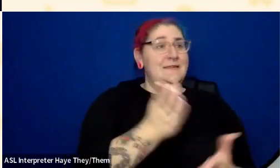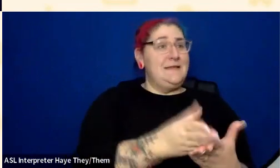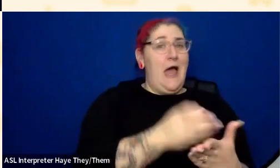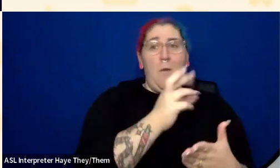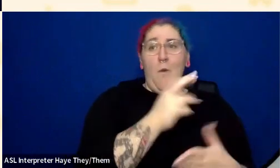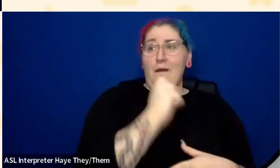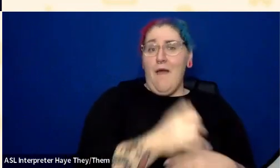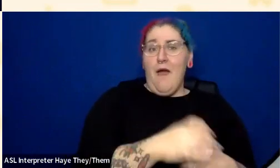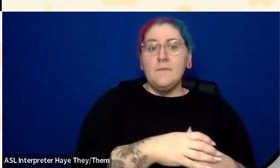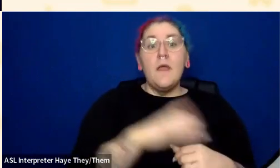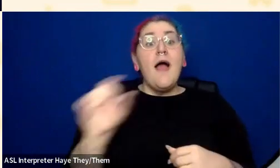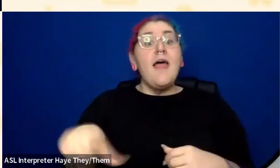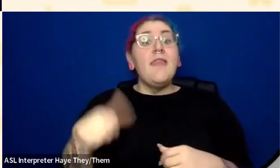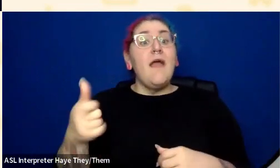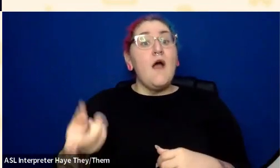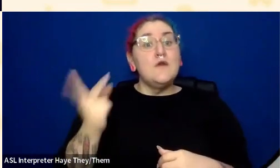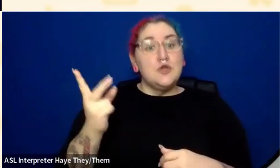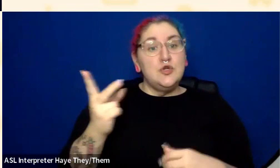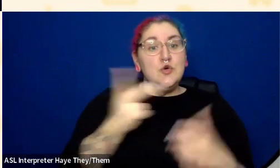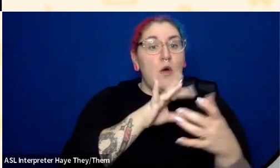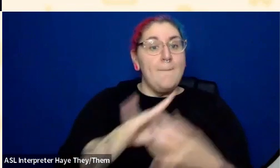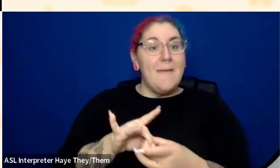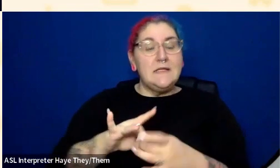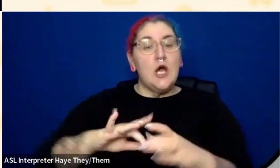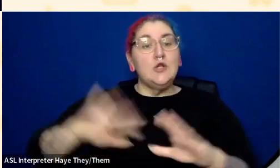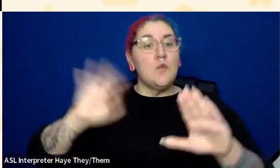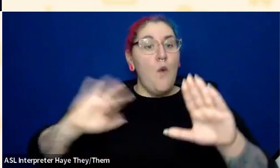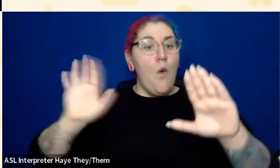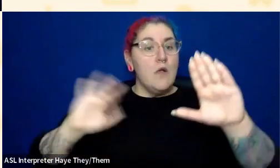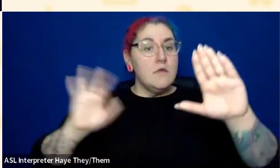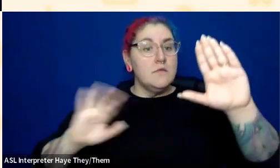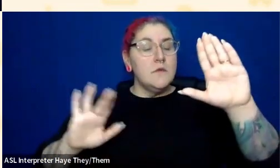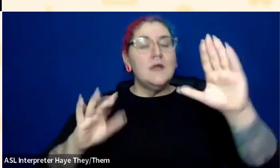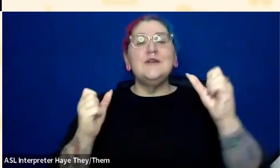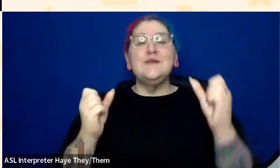Ahí es donde entra en juego la guía de interactividad de Lottie Player.